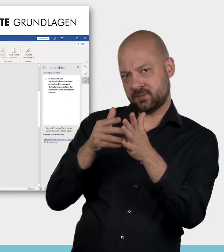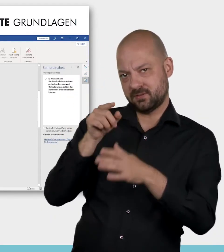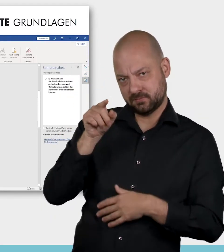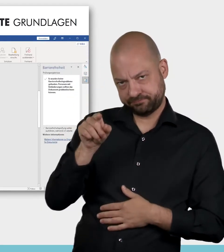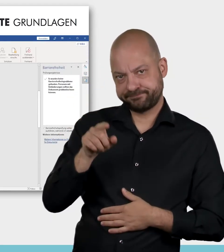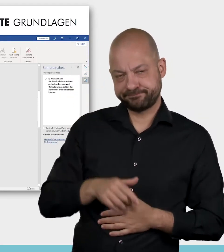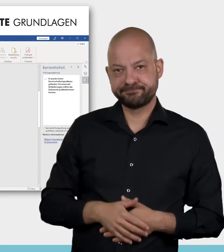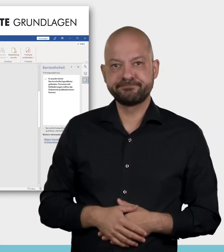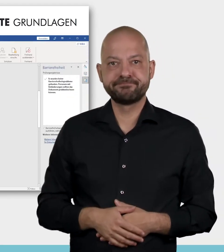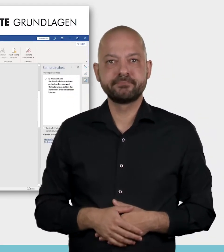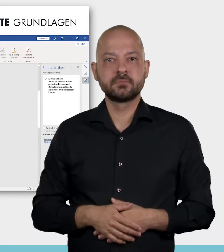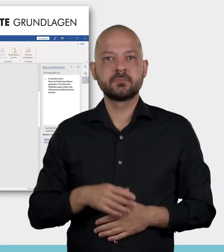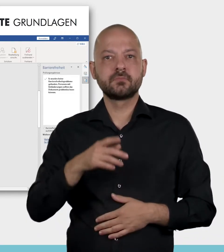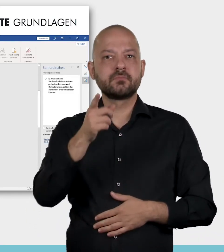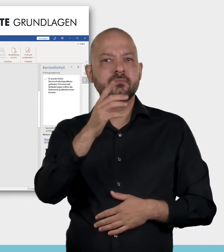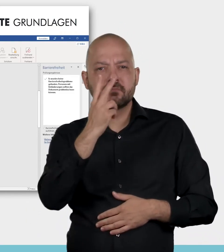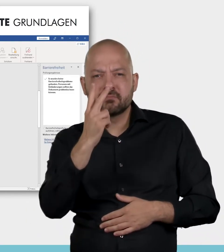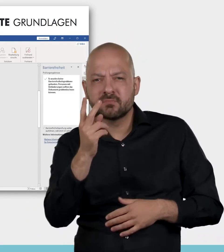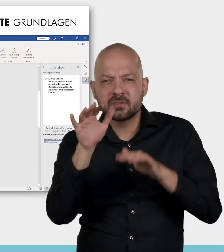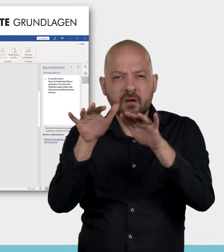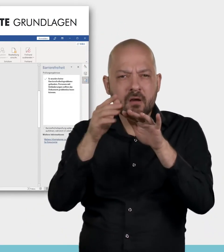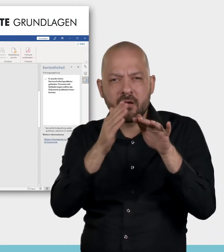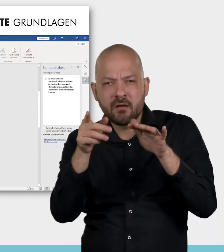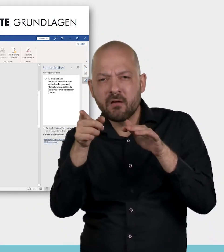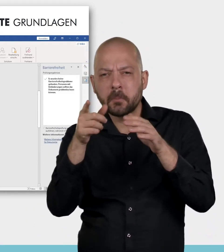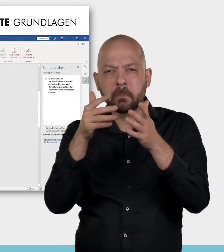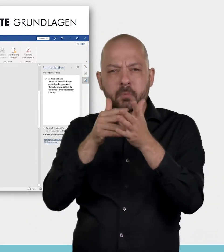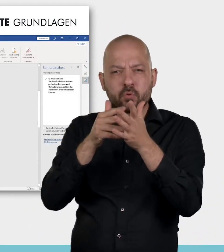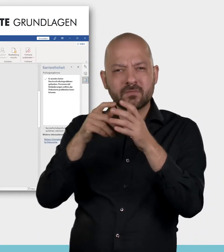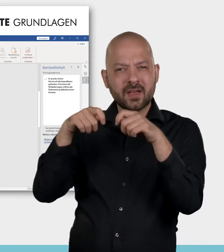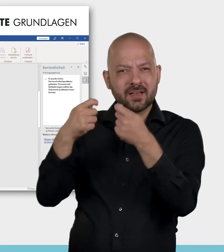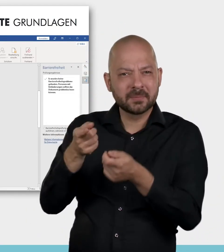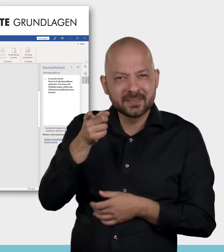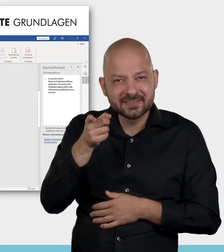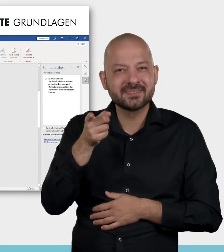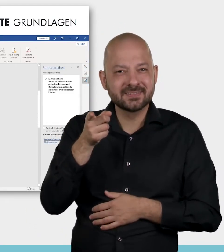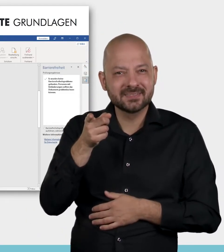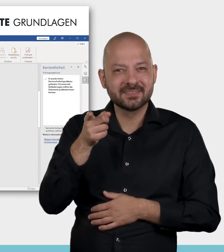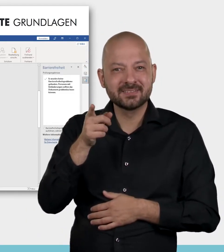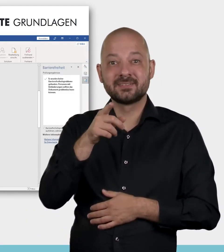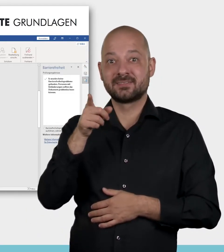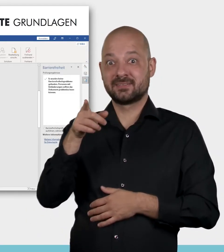Rechts im Ausgabefeld sehen Sie das Prüfergebnis. Durch Klicken auf eine Fehlermeldung